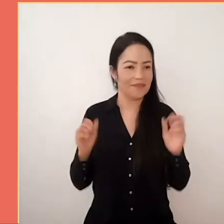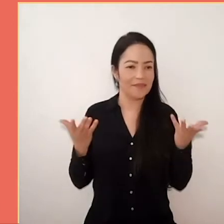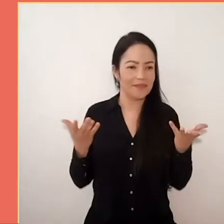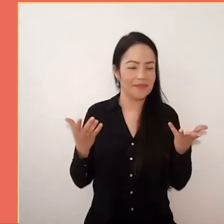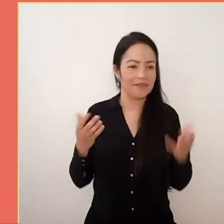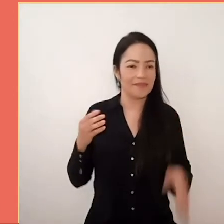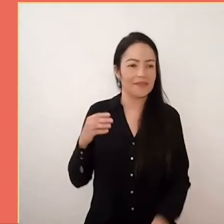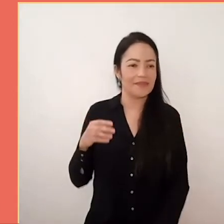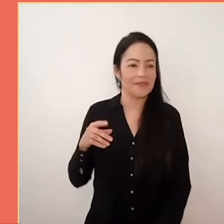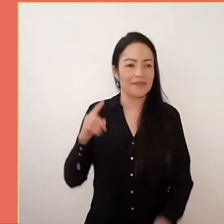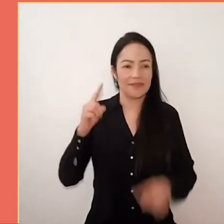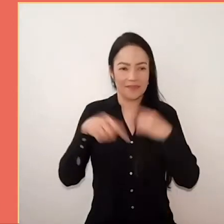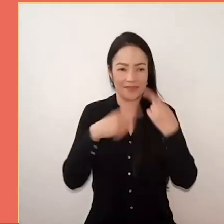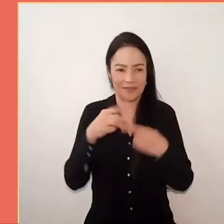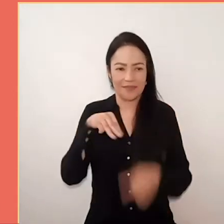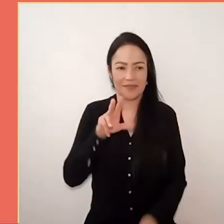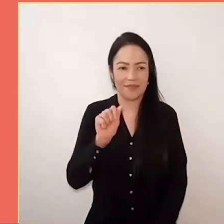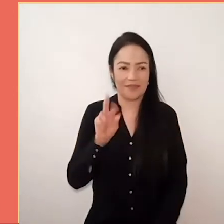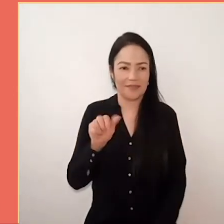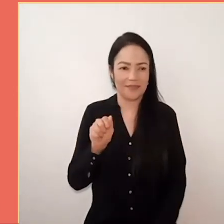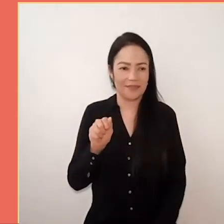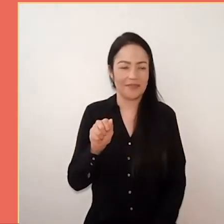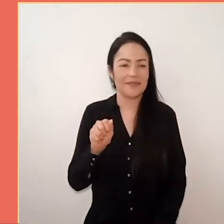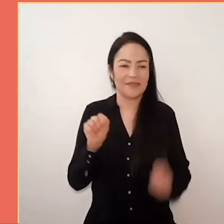transforma tudo em poesia. -Poesia.